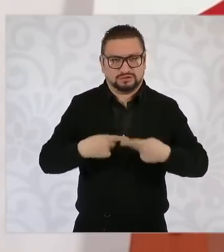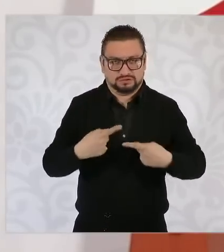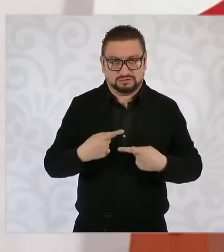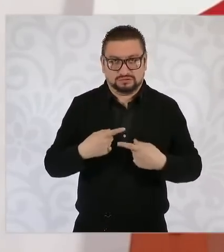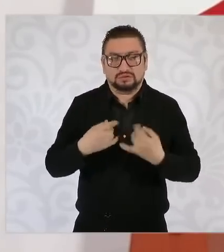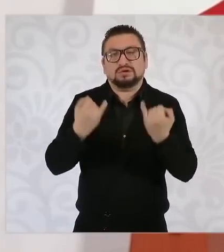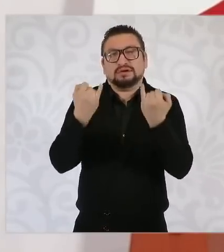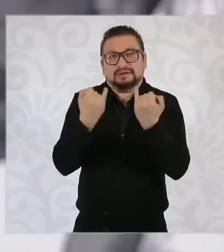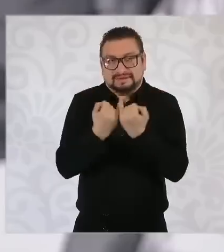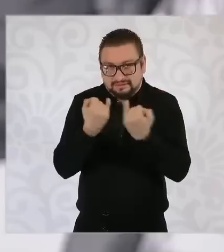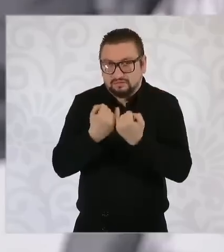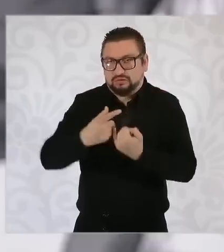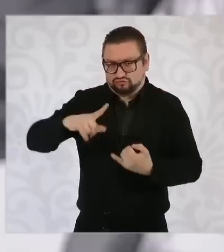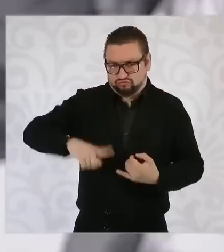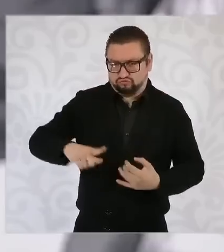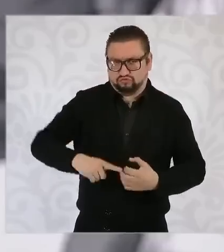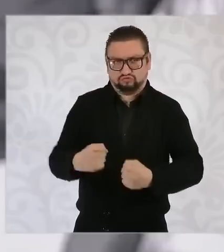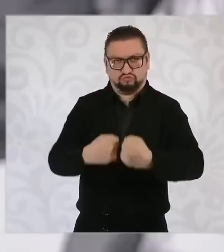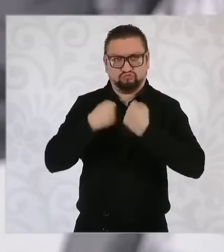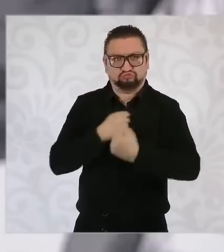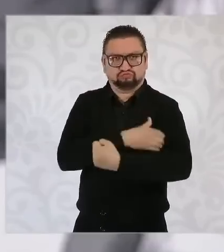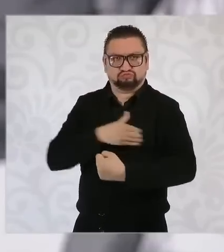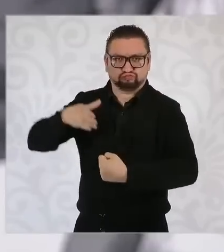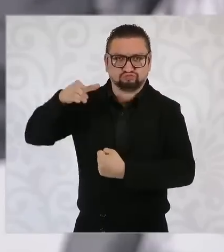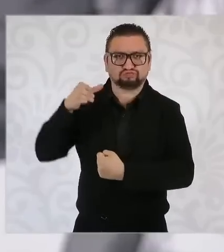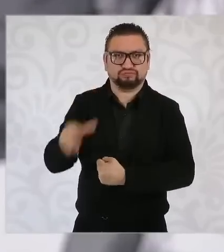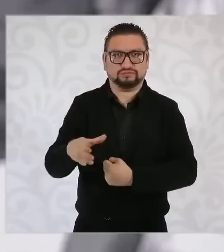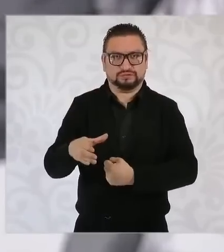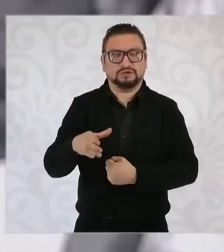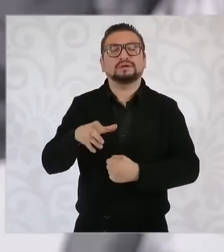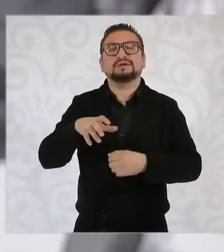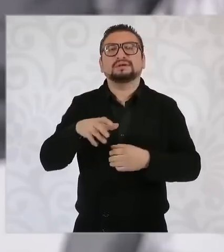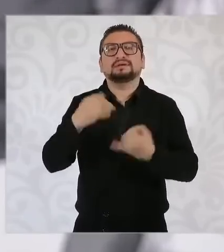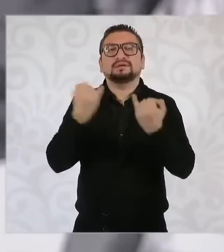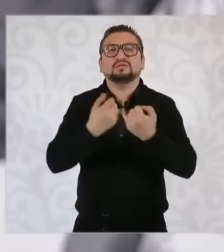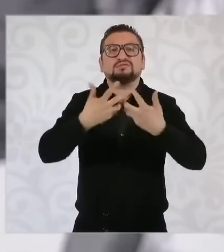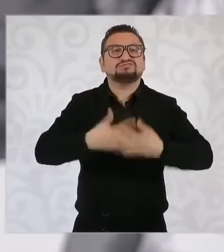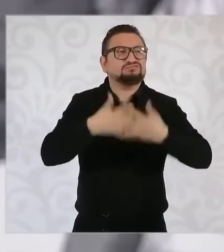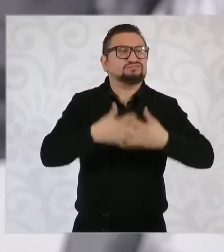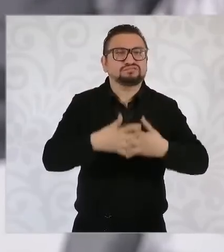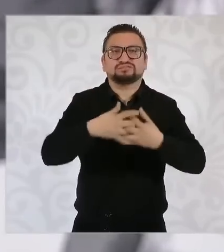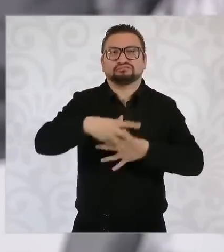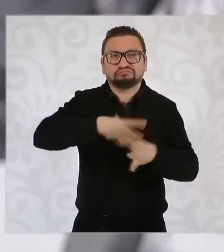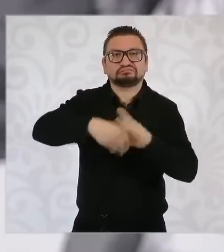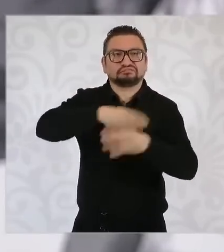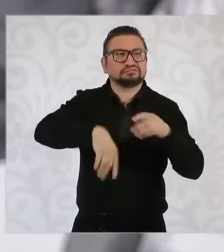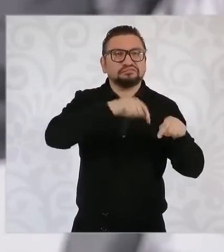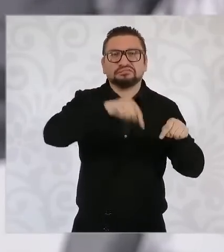fortalecen al estado y benefician a todos los sectores productivos y gracias a ella